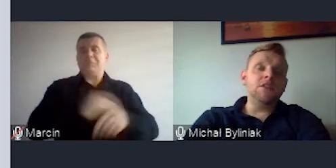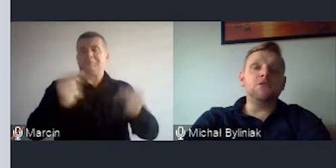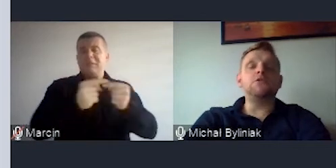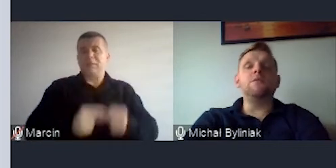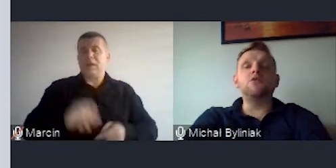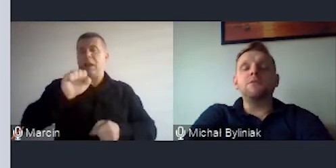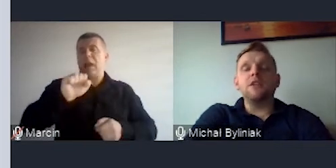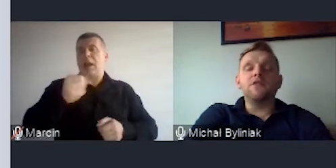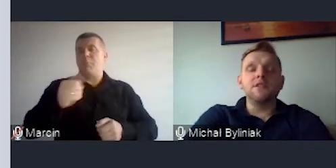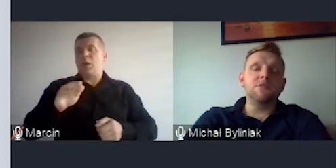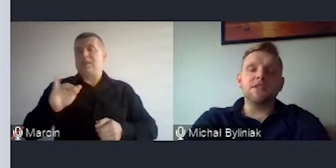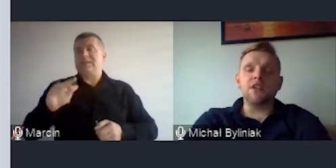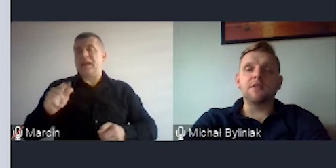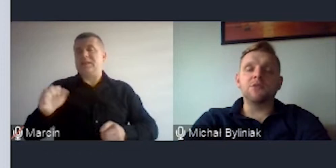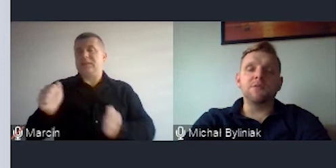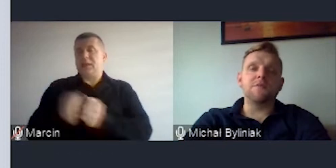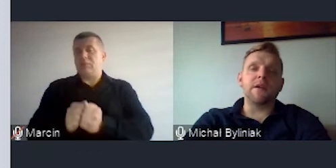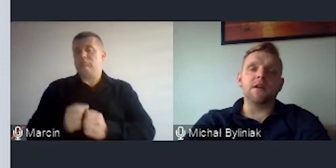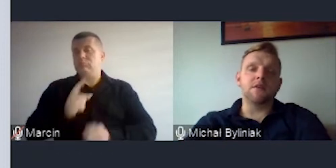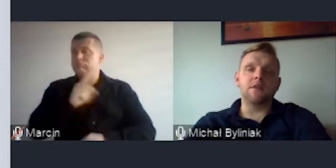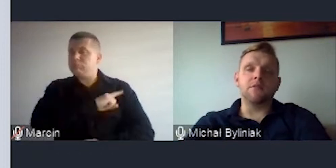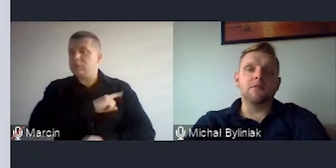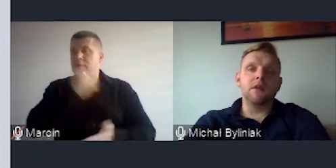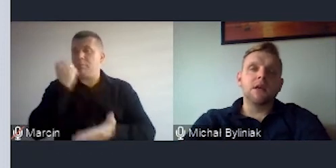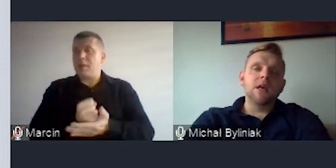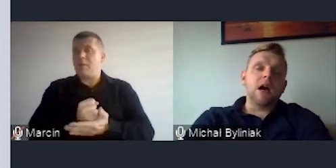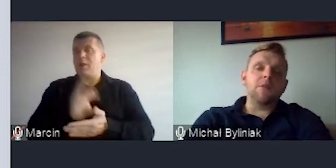i tutaj muszę przede wszystkim przestrzegać przepisów prawa krajowego.